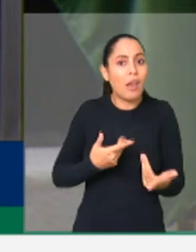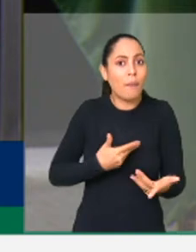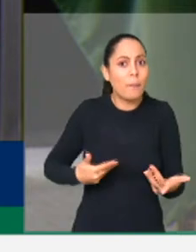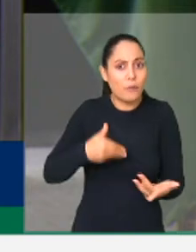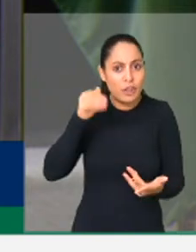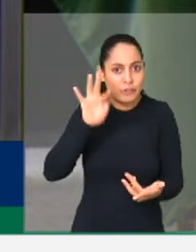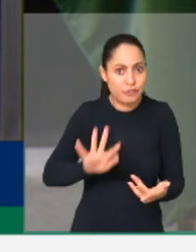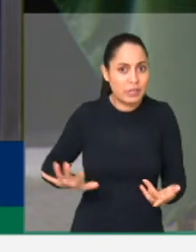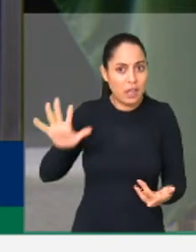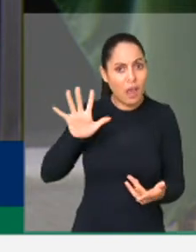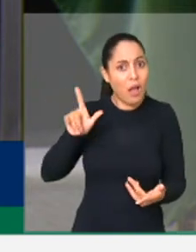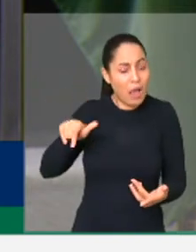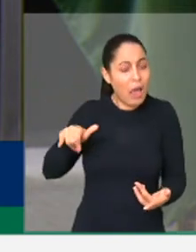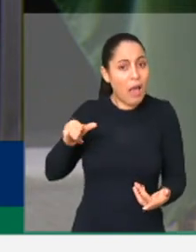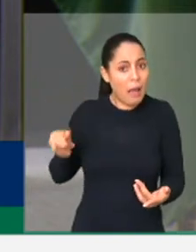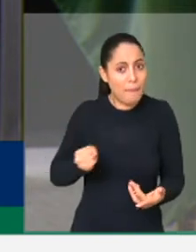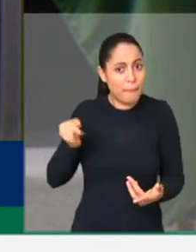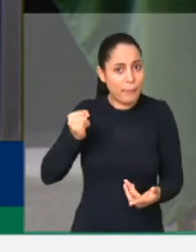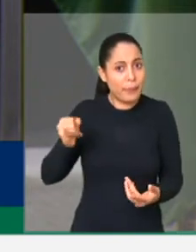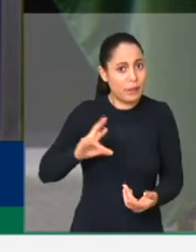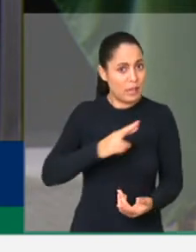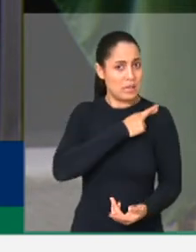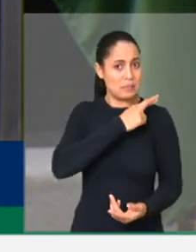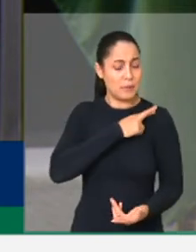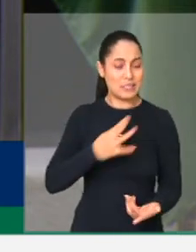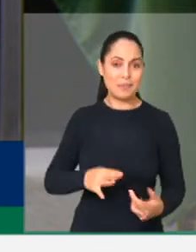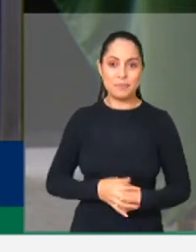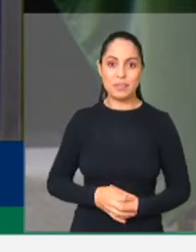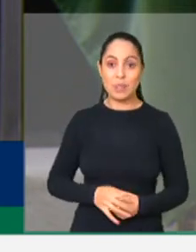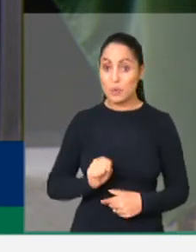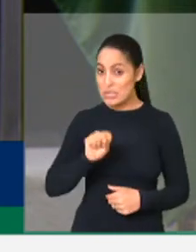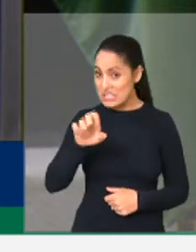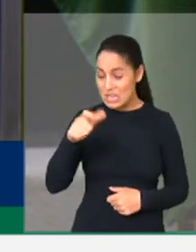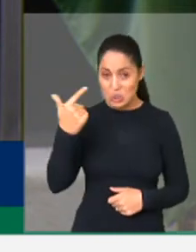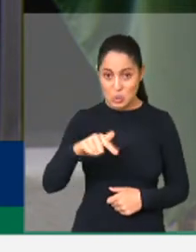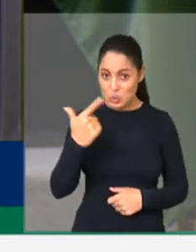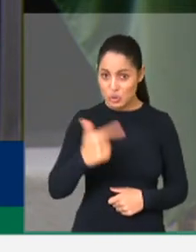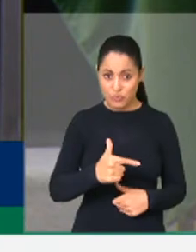E INDENIZAÇÕES AOS BENEFICIÁRIOS, BANCOS, OPERADORES E COTISTAS EM RAZÃO DA INAÇÃO DA